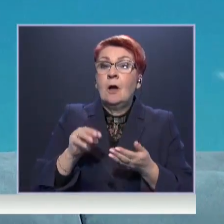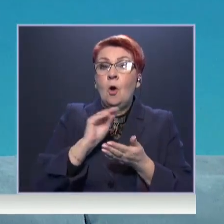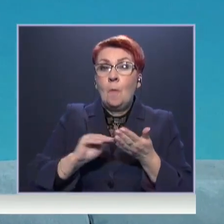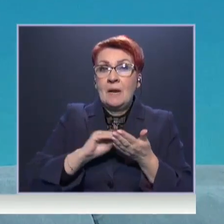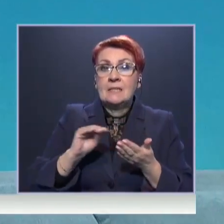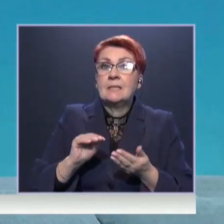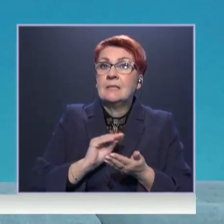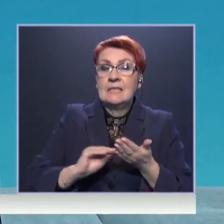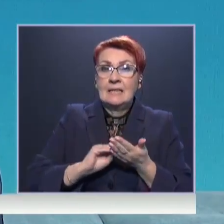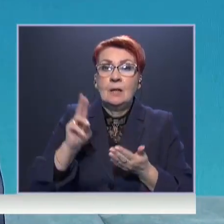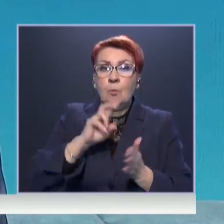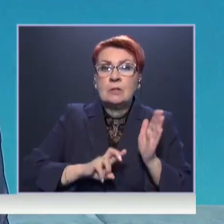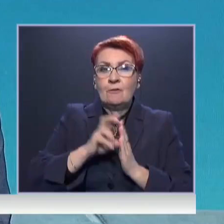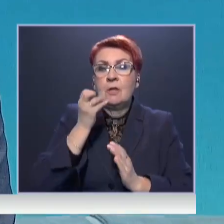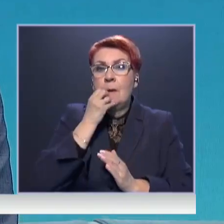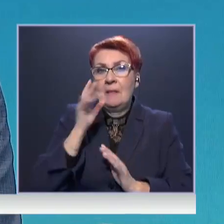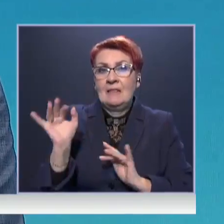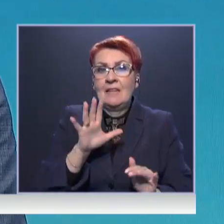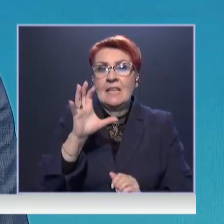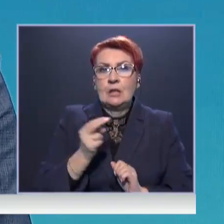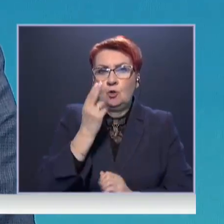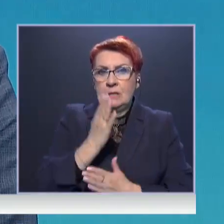отдела по церковной благотворительности и социальному служению